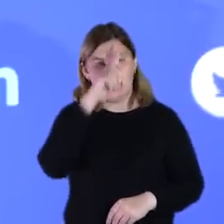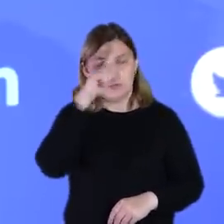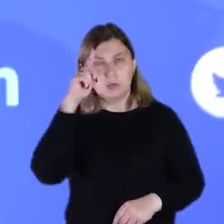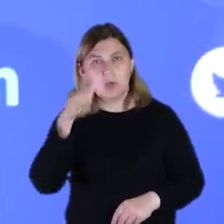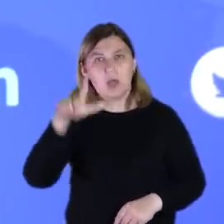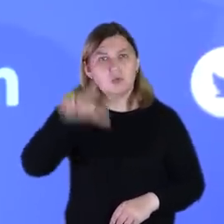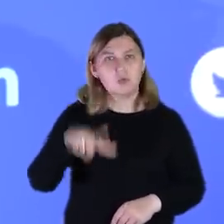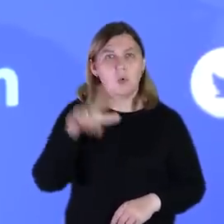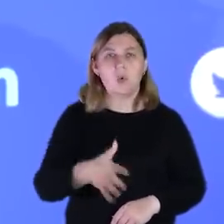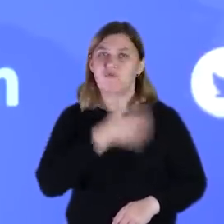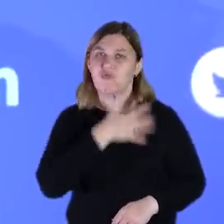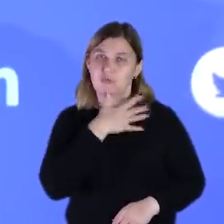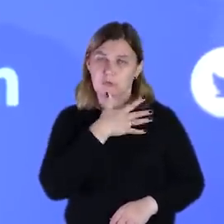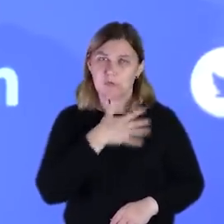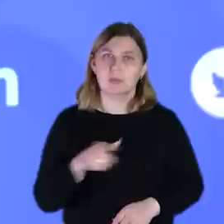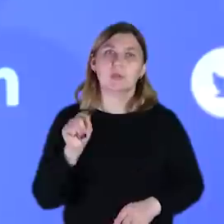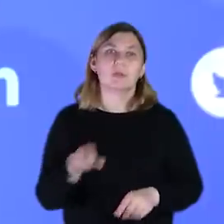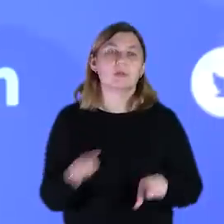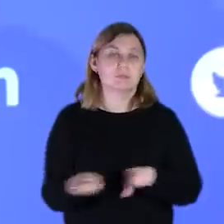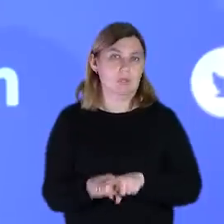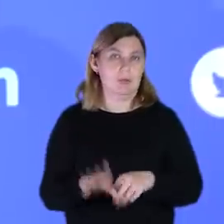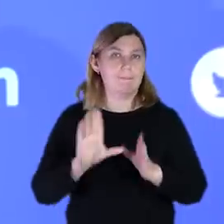na drugim miejscu ludność żydowska. I miasta tak w zasadzie były